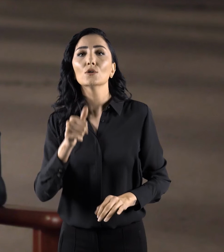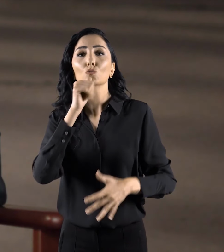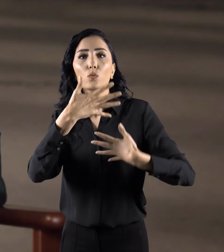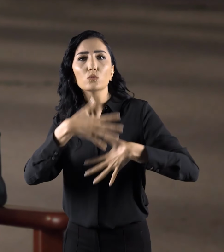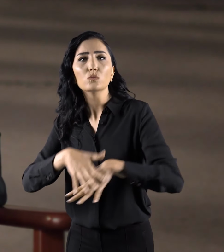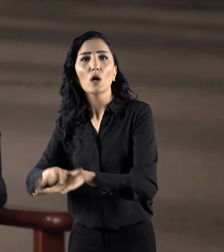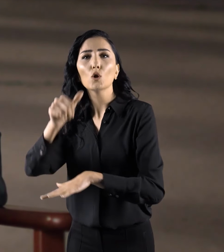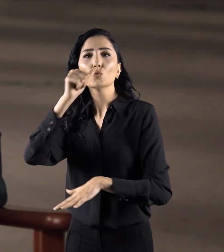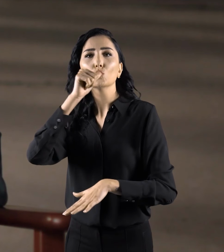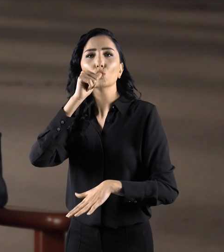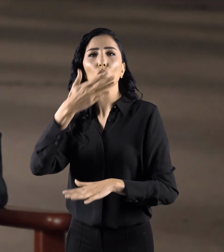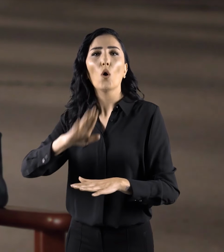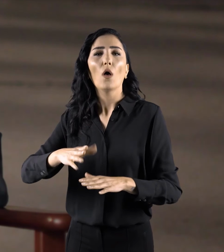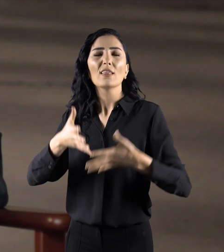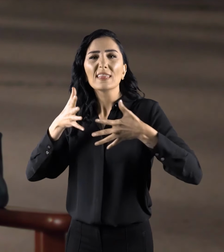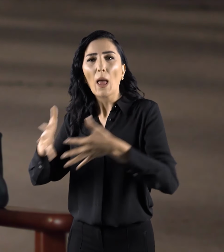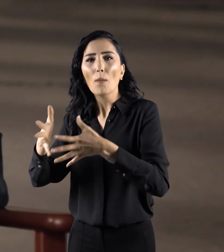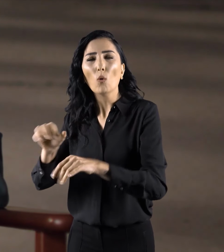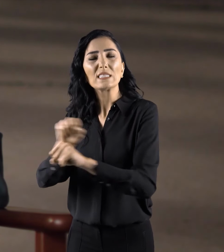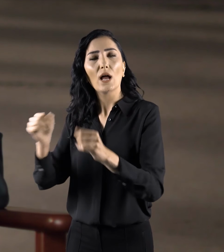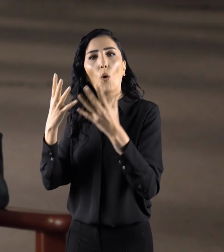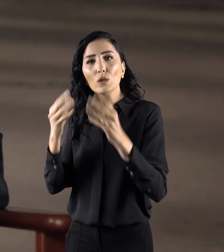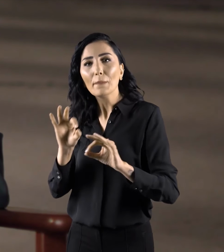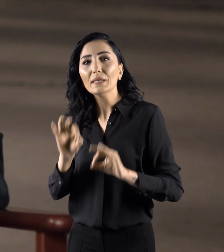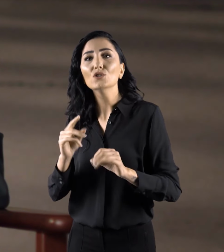Sel sırasında su tankları etkilenebileceği için